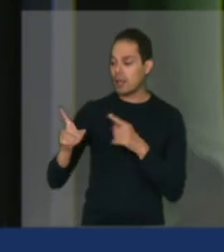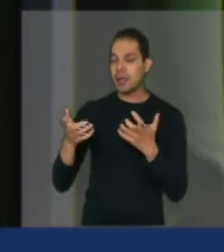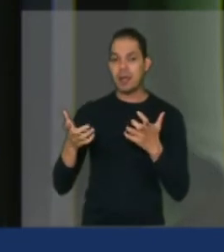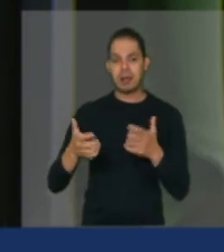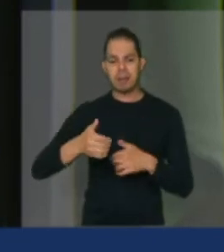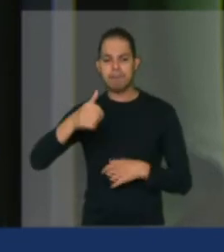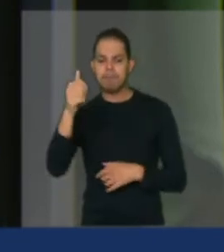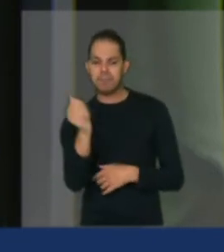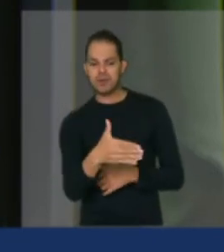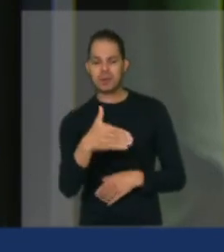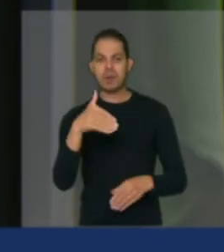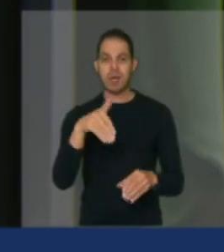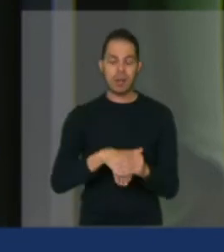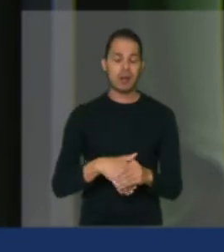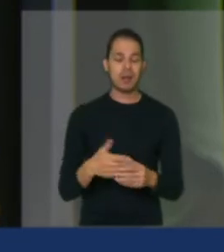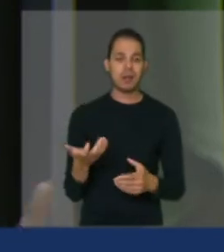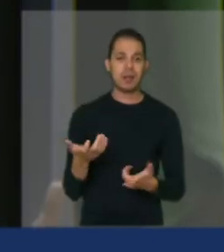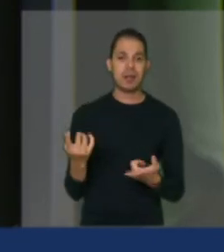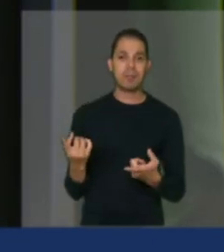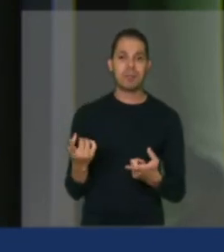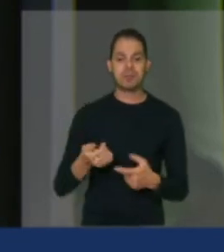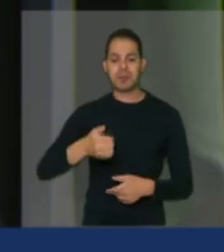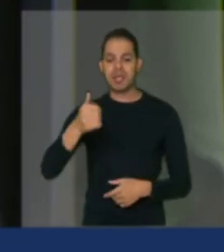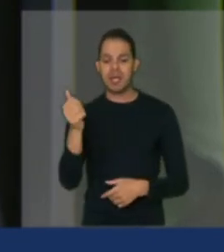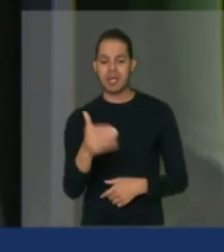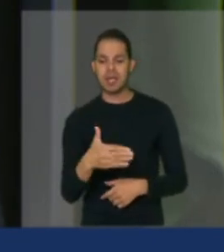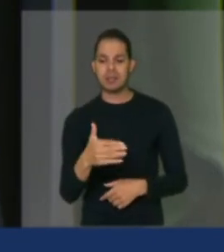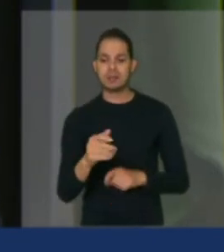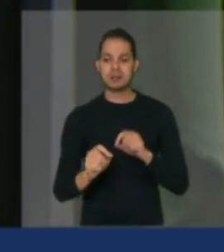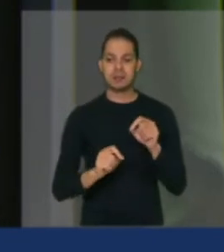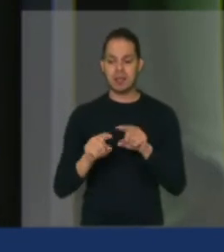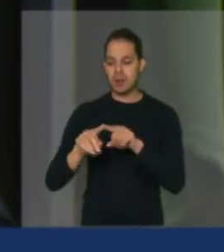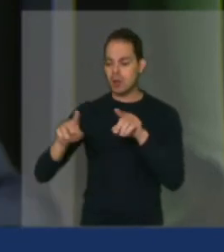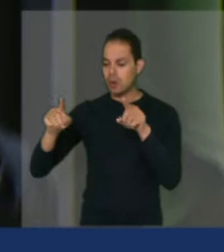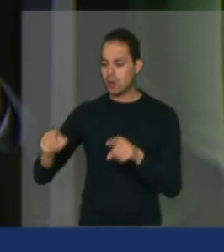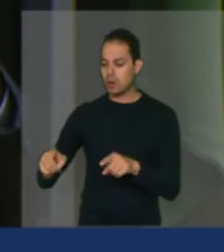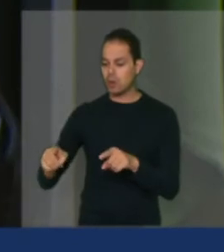DESQUALIFICAR AS ELEIÇÕES, DESQUALIFICAR A URNA ELETRÔ NICA, QUERENDO TUMULTUAR O